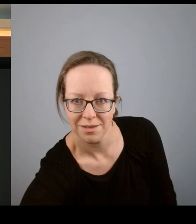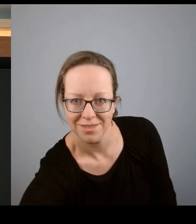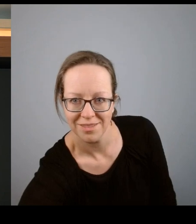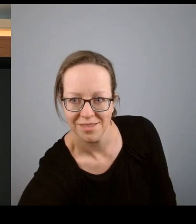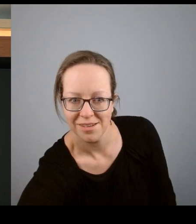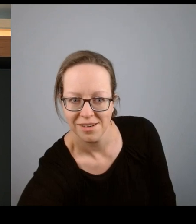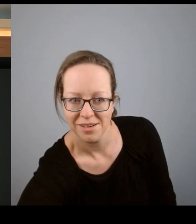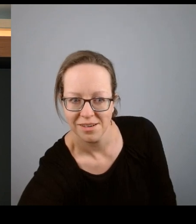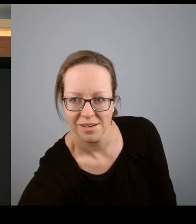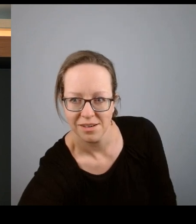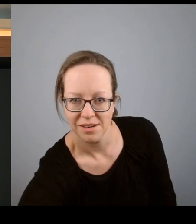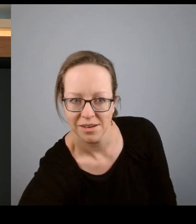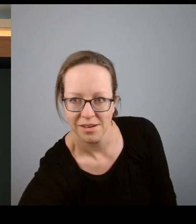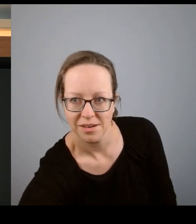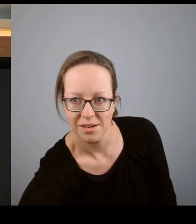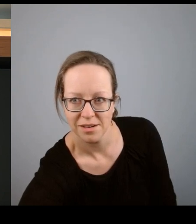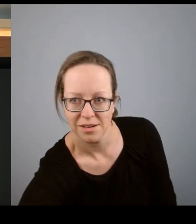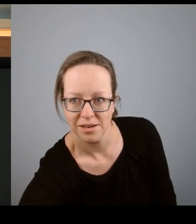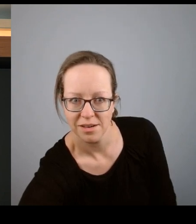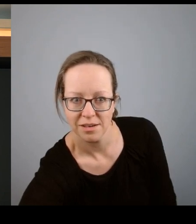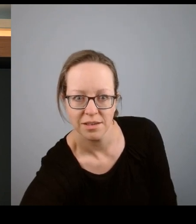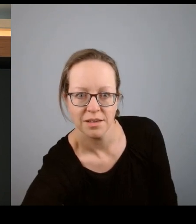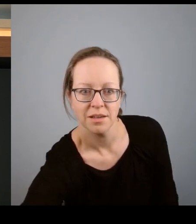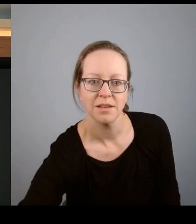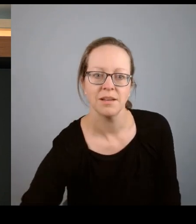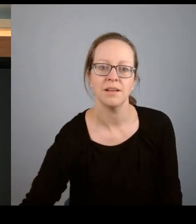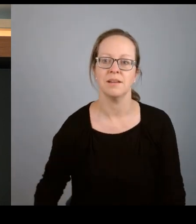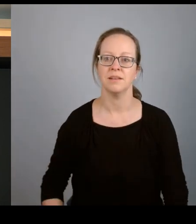Ich weiß, dass Sie im Namen aller Demokraten zurück was Sie hier machen es wirklich unterirdisch. (Beifall)